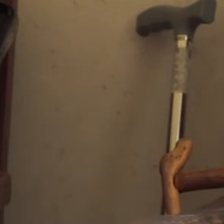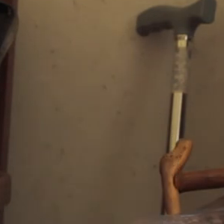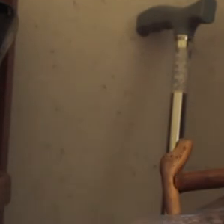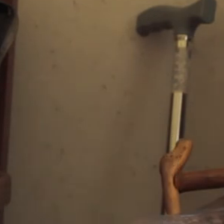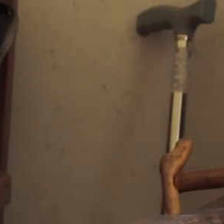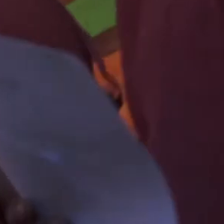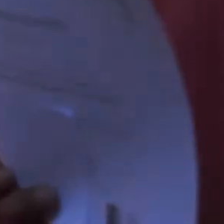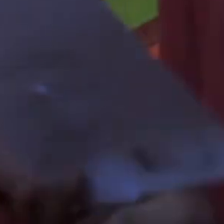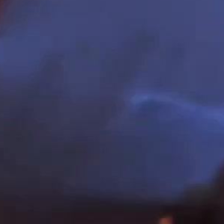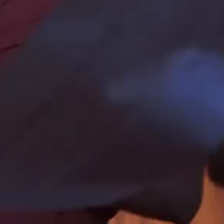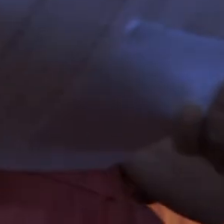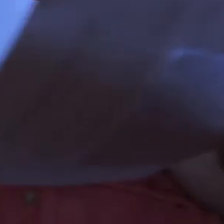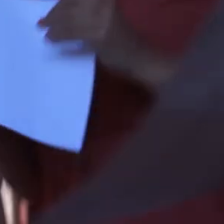Suena música alegre -